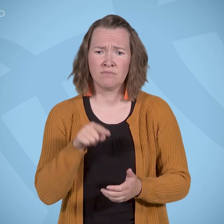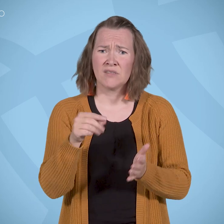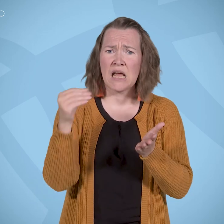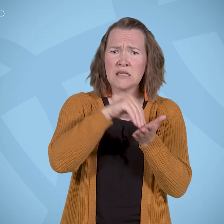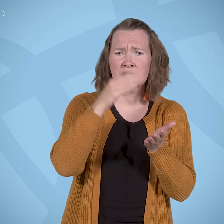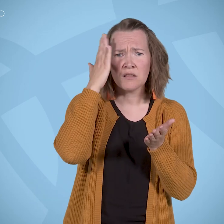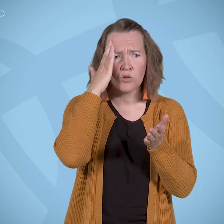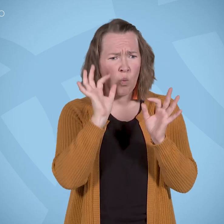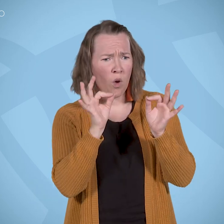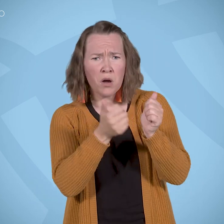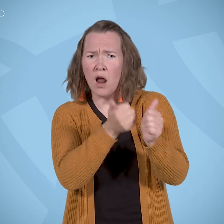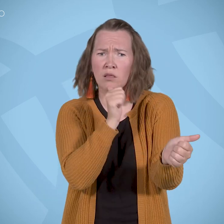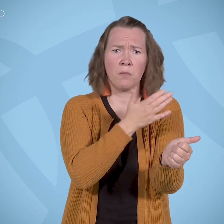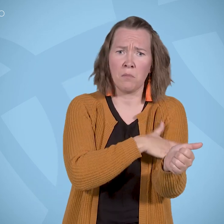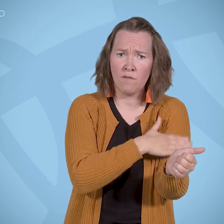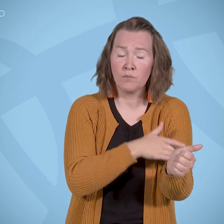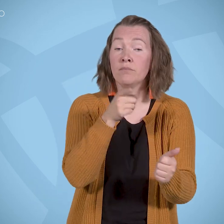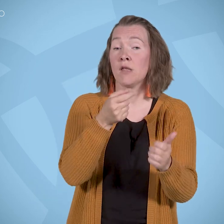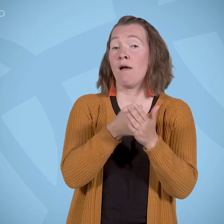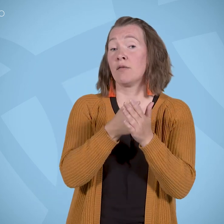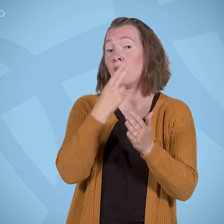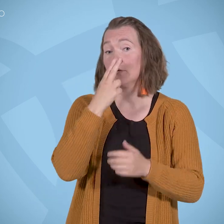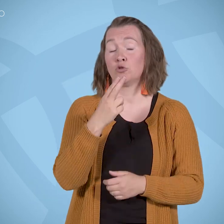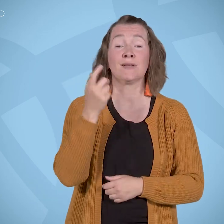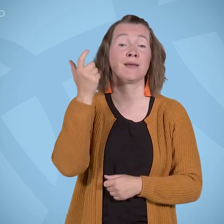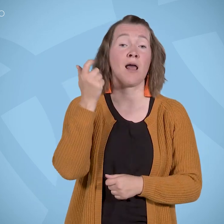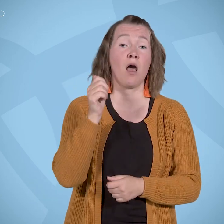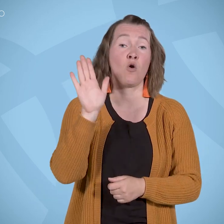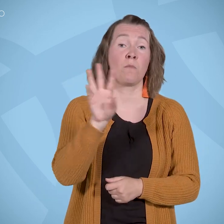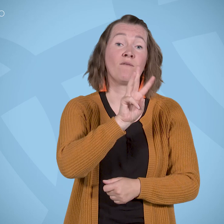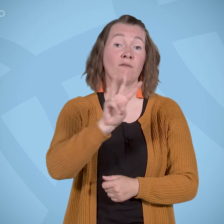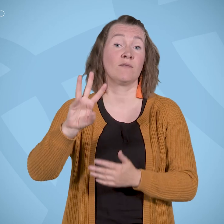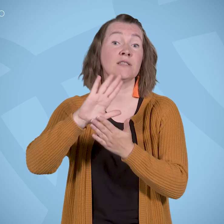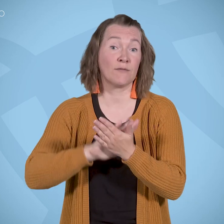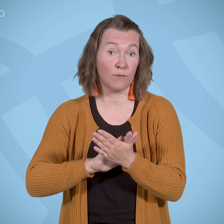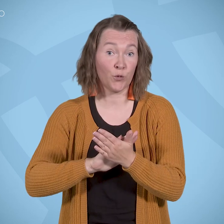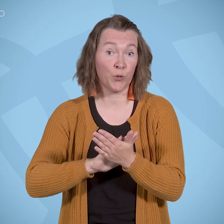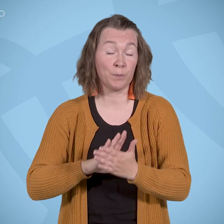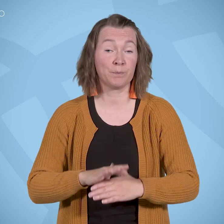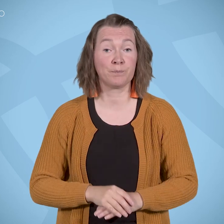Lisätietoja etäpalvelusta löytyy Kelan verkkosivuilta.